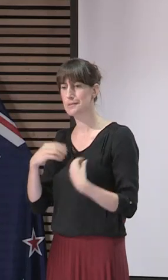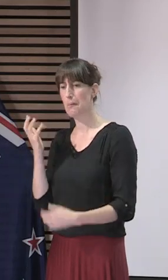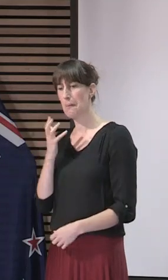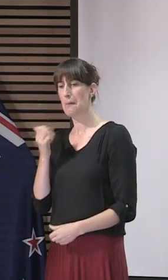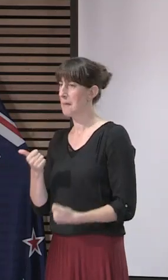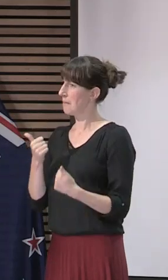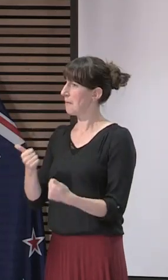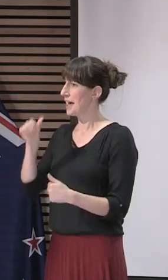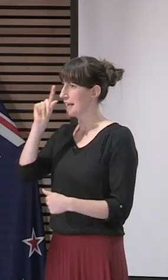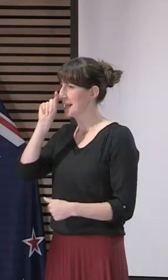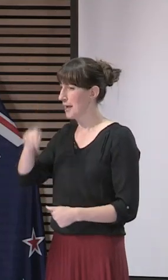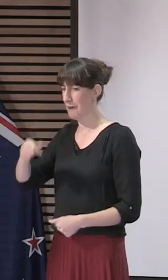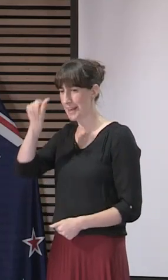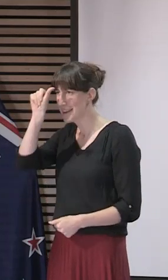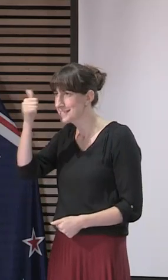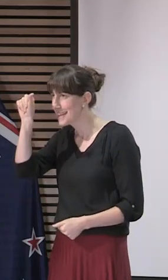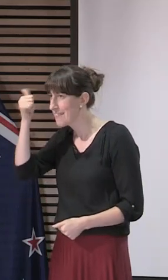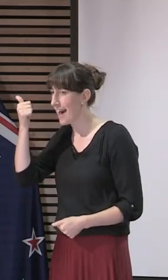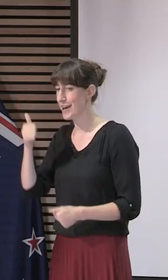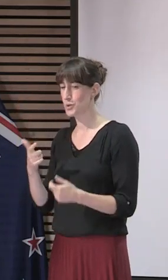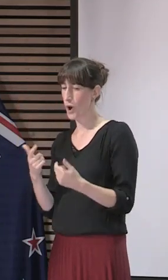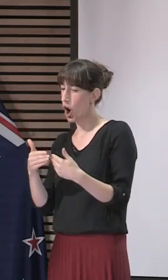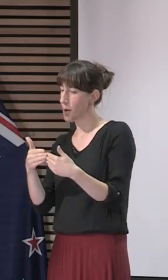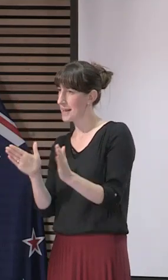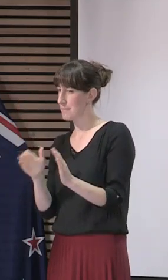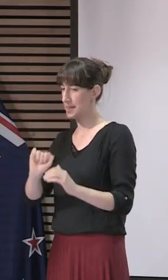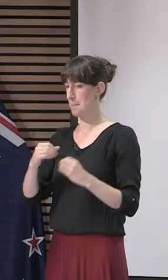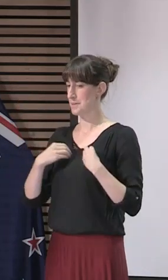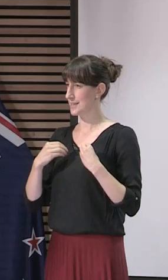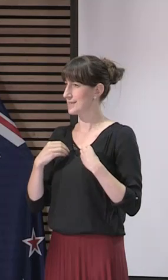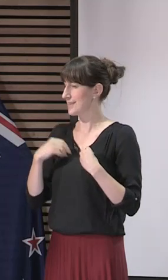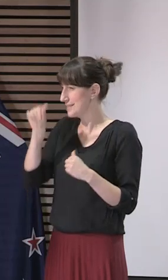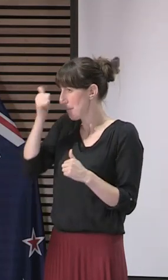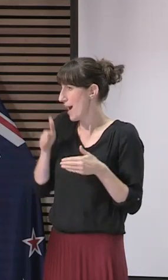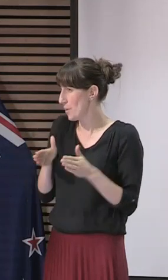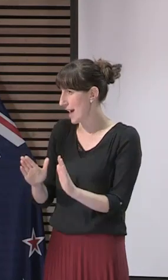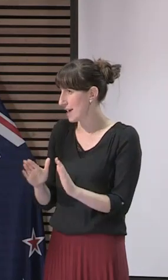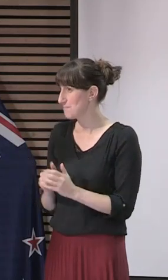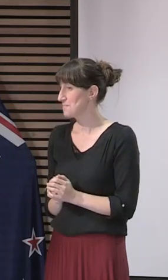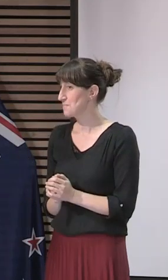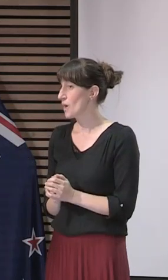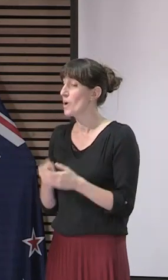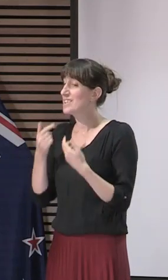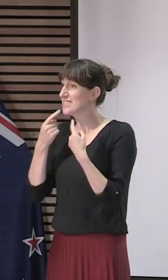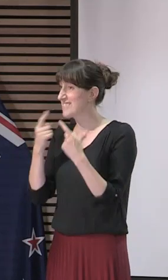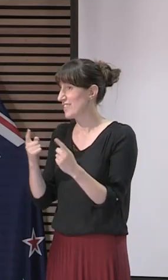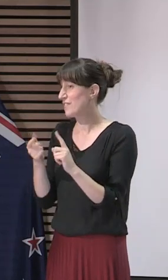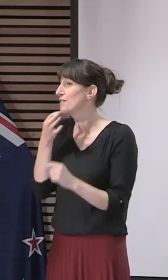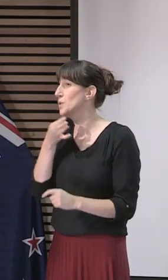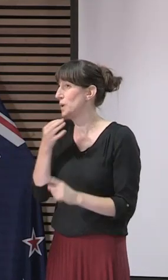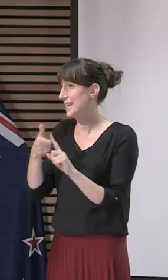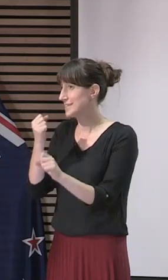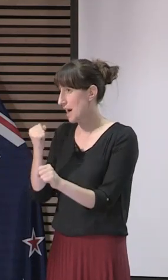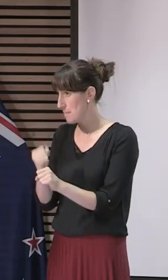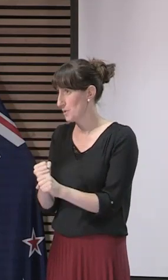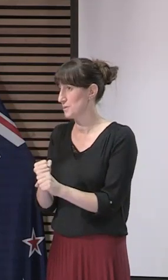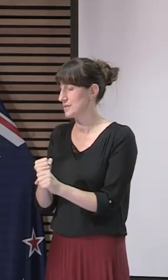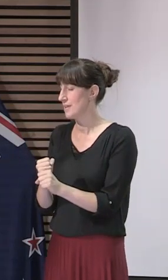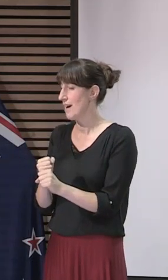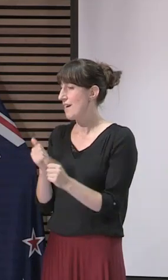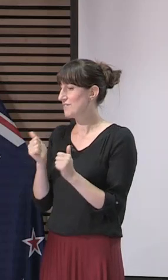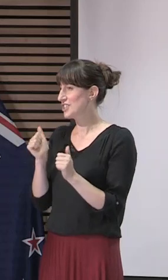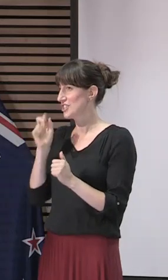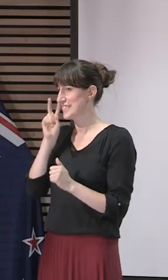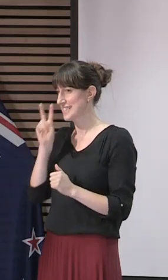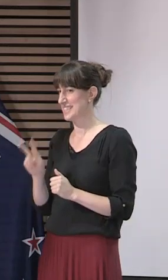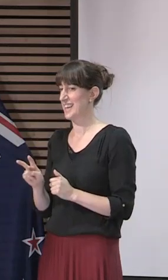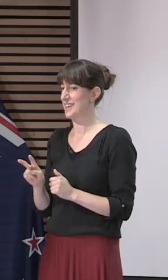tino katoa me etahi atu i mahi i